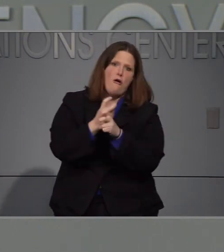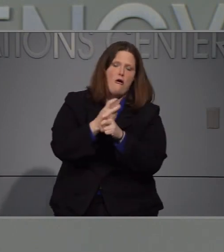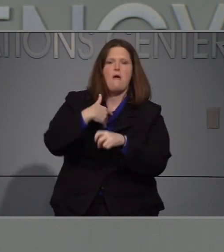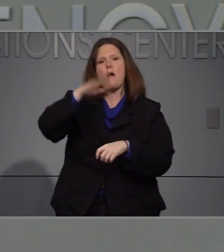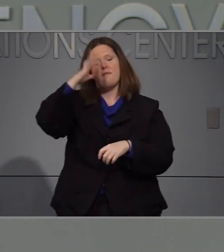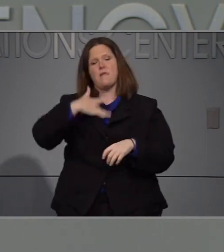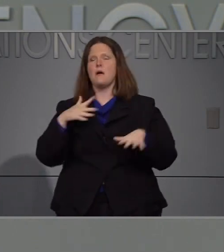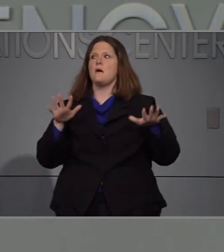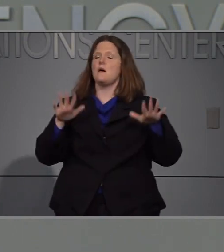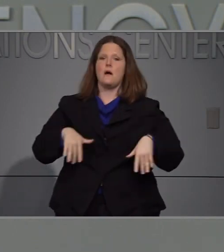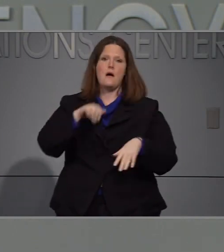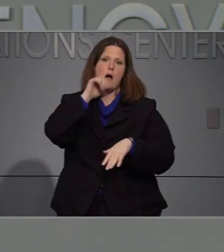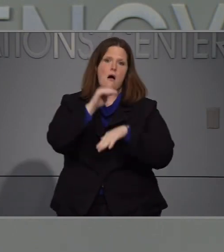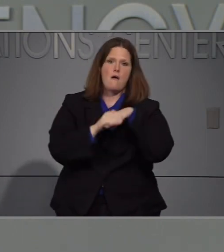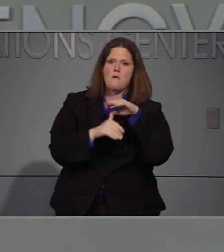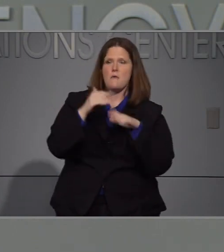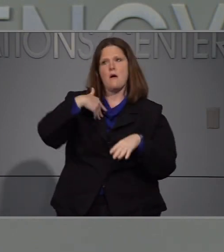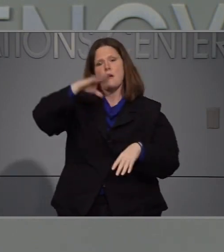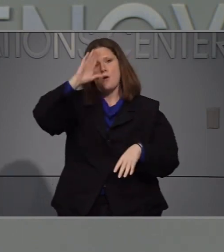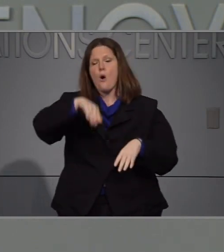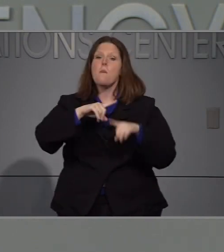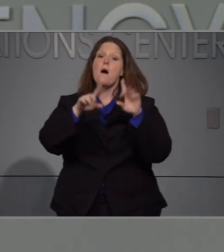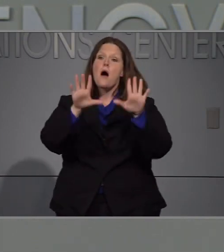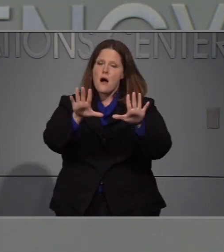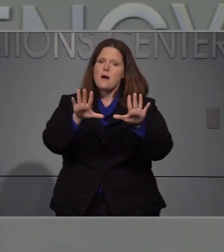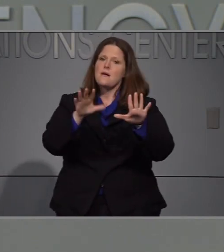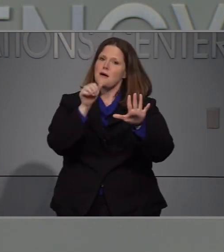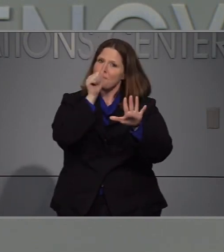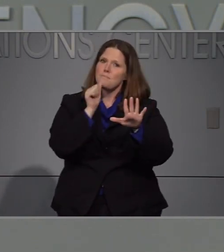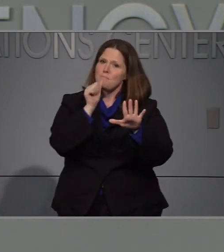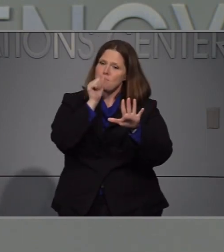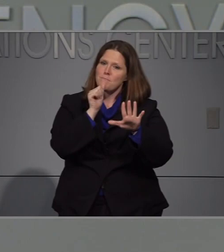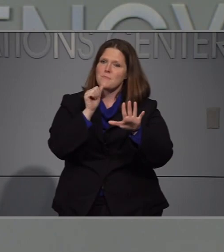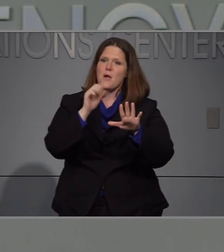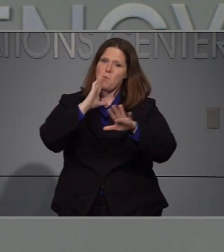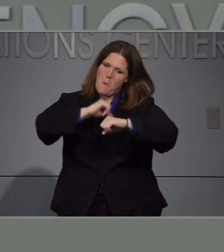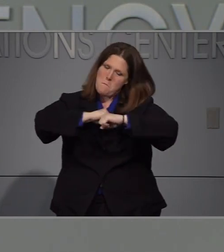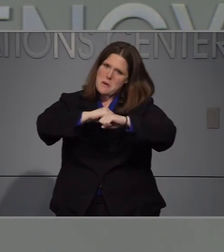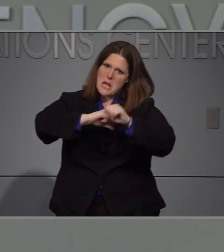estudios que es realmente todos tenemos que colaborar en el uso de mascarillas es por eso que